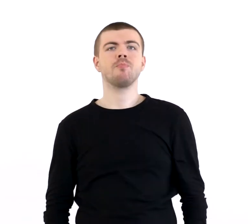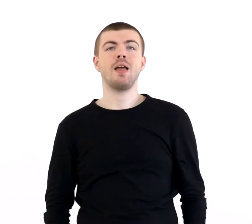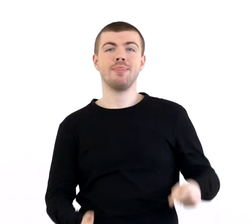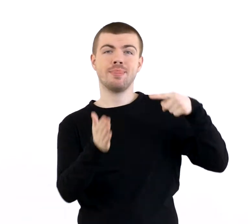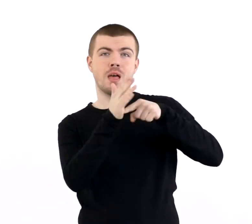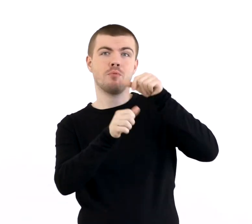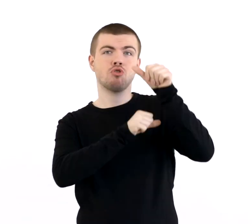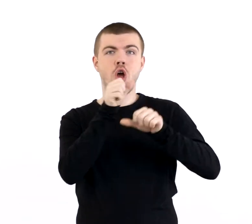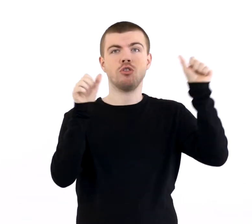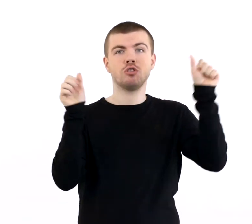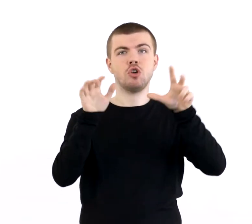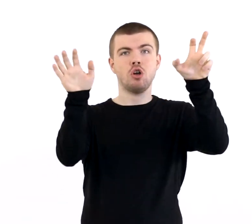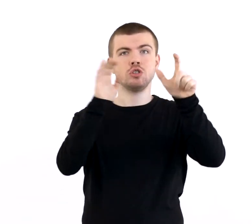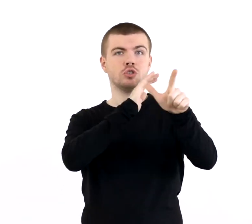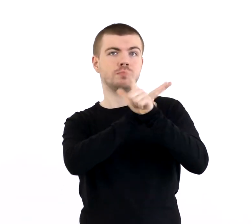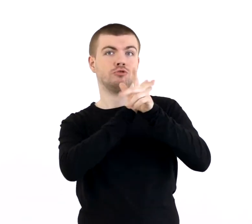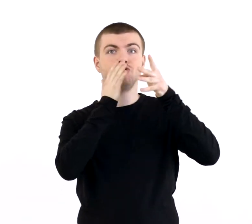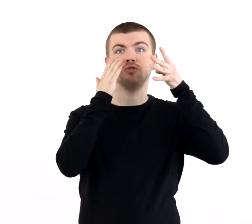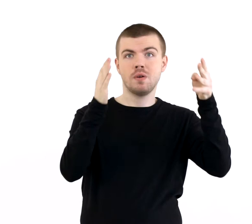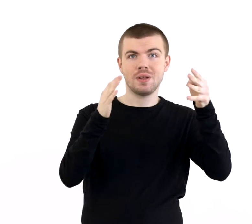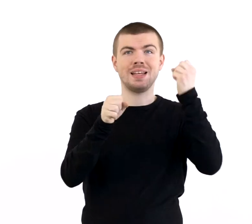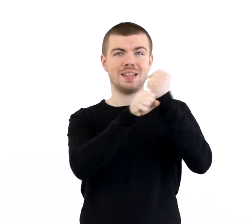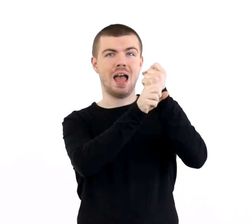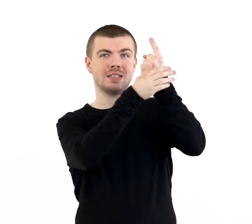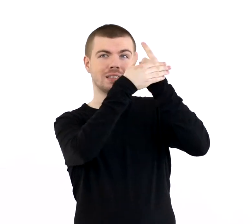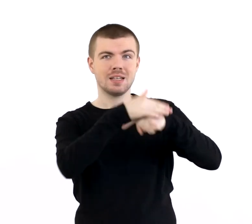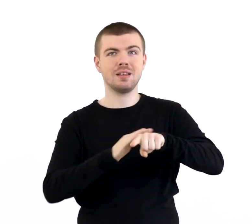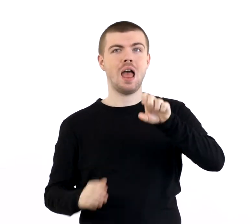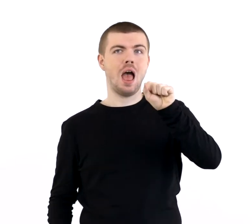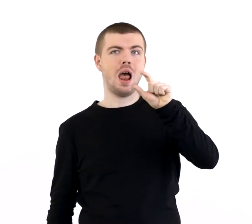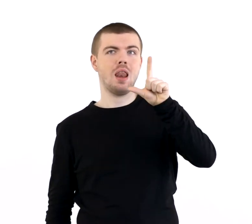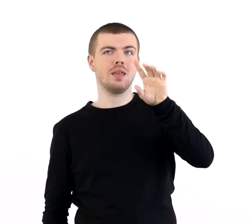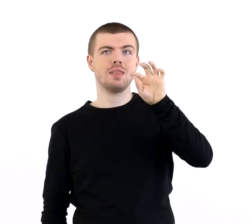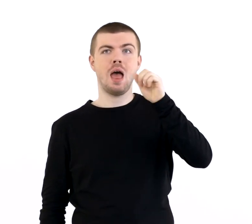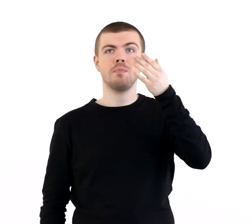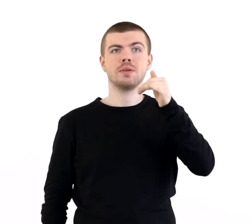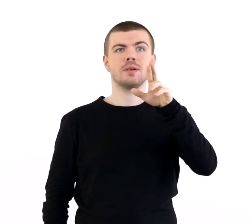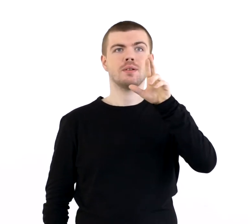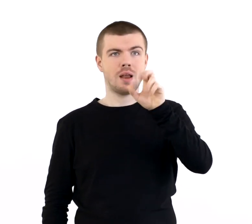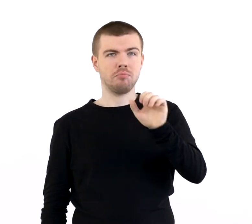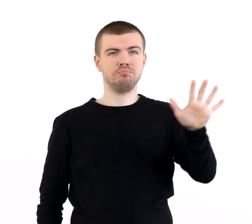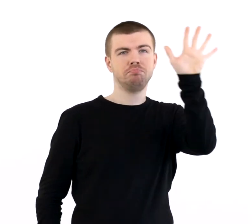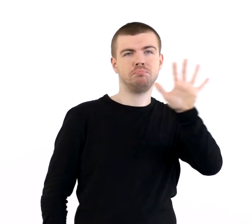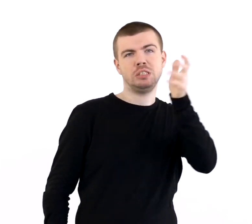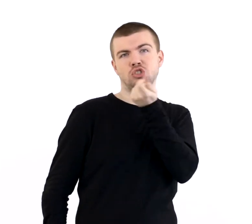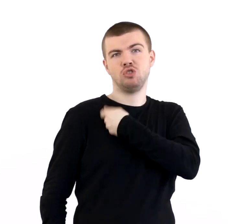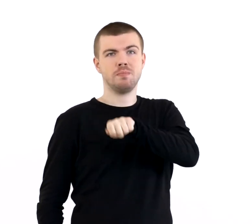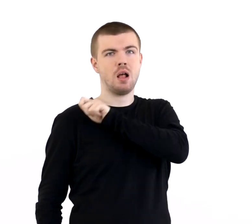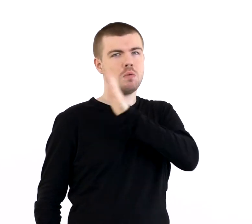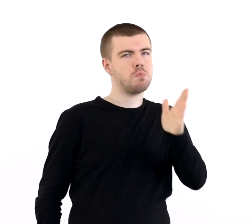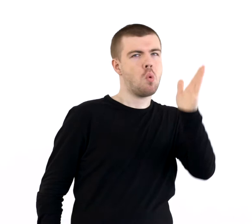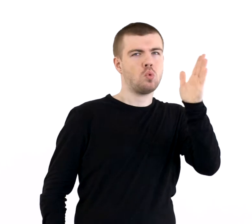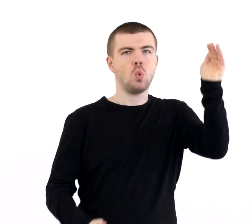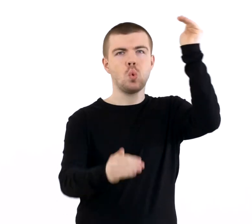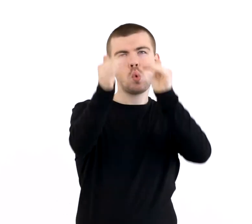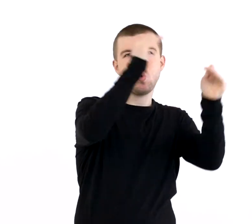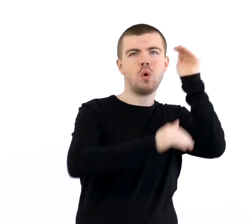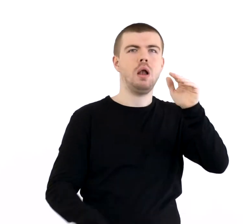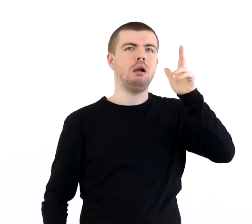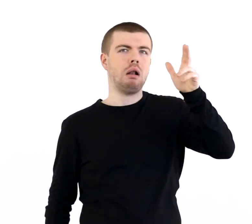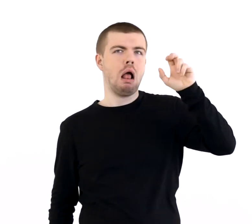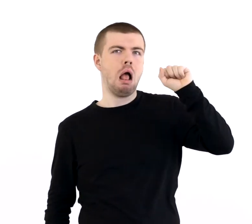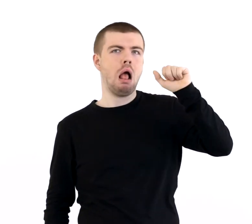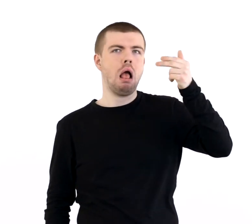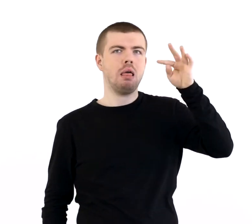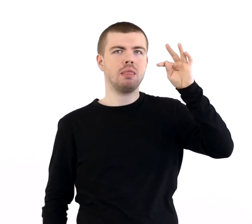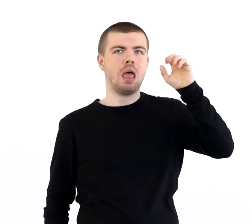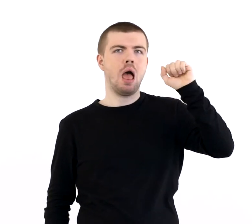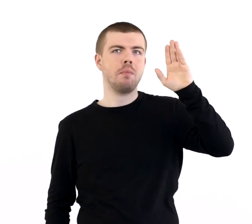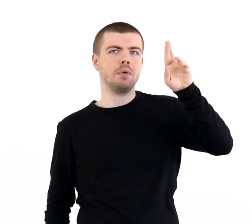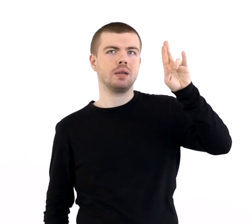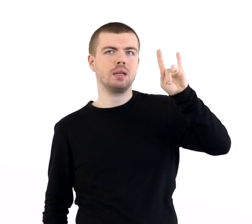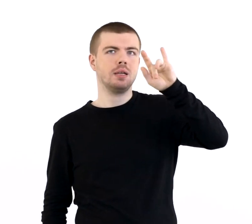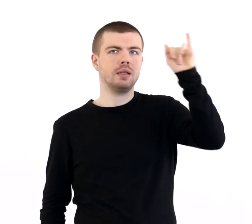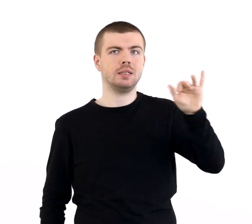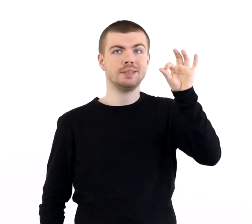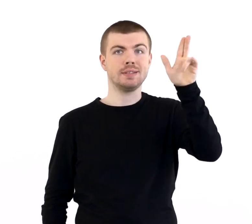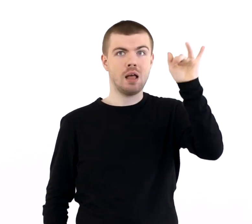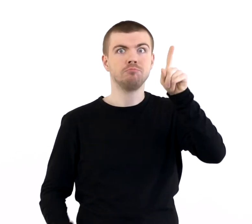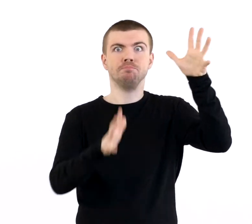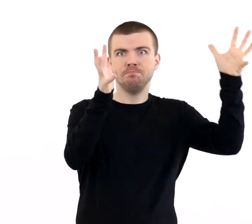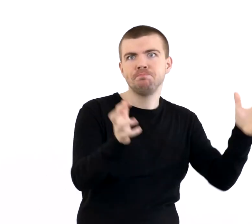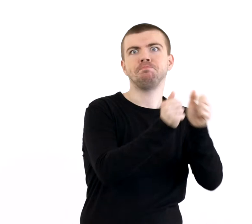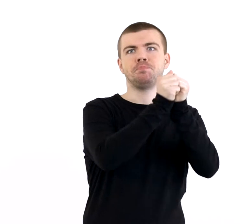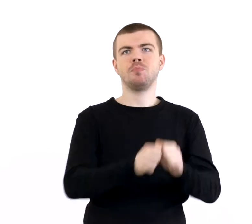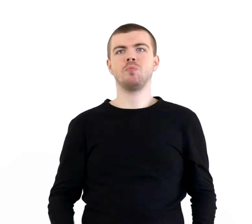Jaskinia Altamira (Góry Kantabryjskie w pn Hiszpanii) została odkryta w 1879 r.